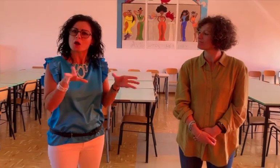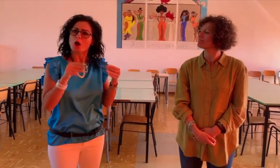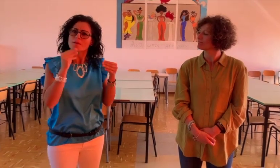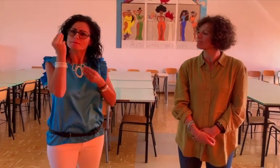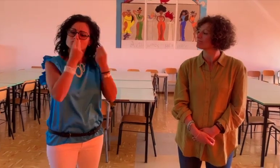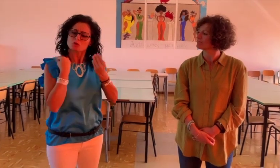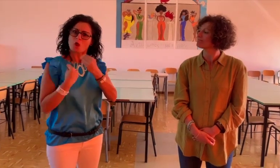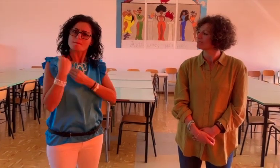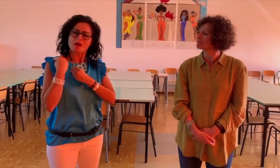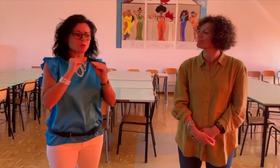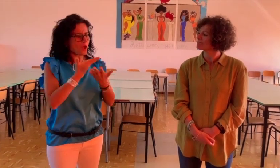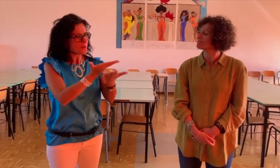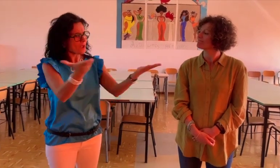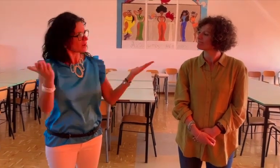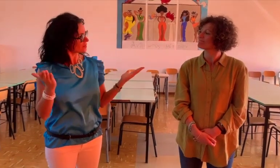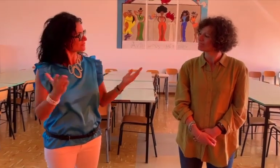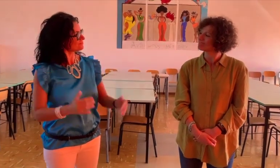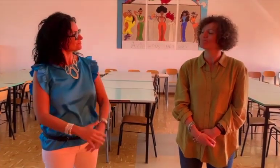È su questo che ragiono e mi faccio domande.